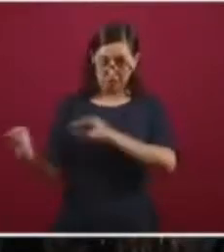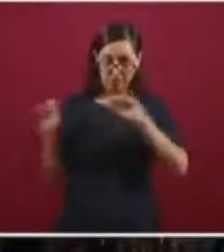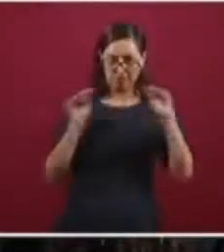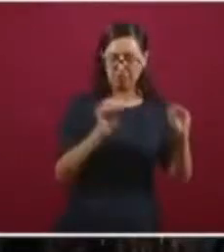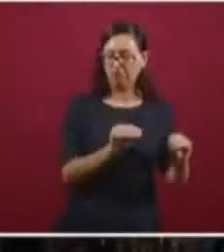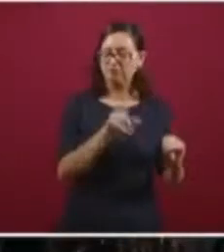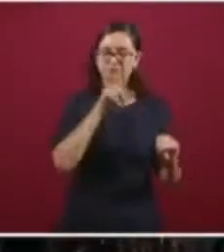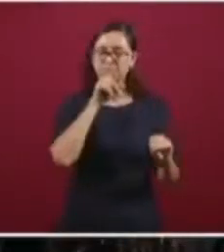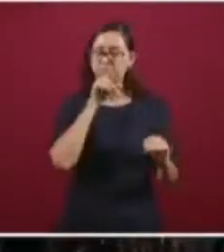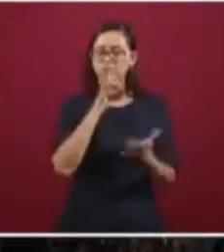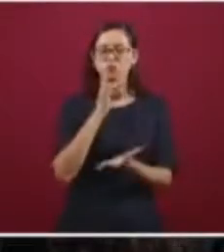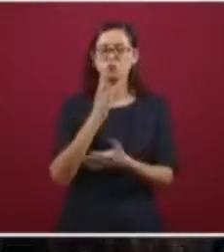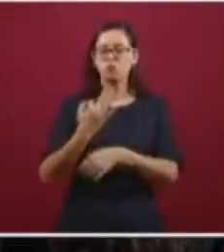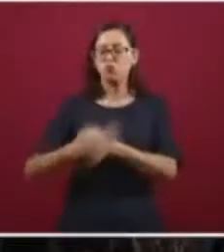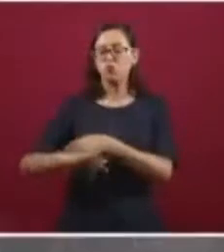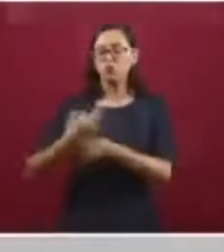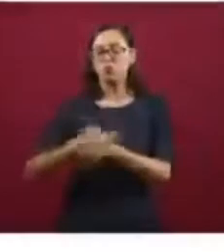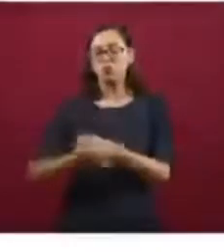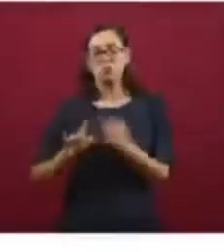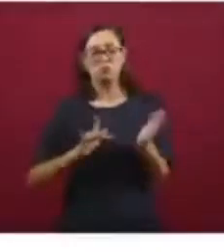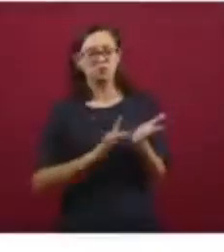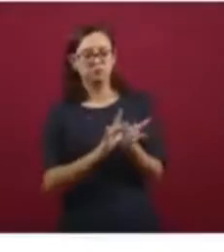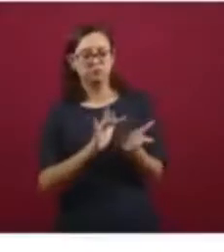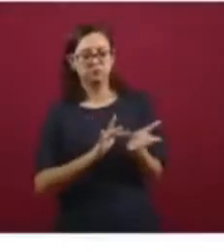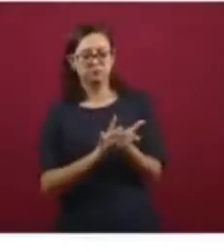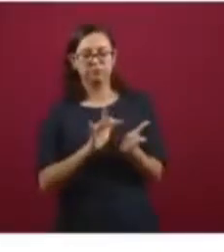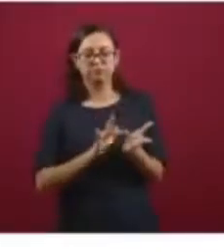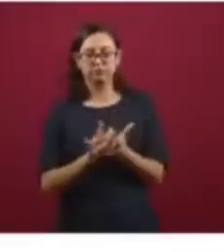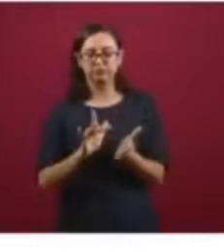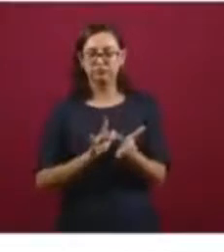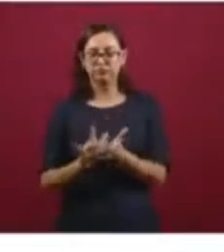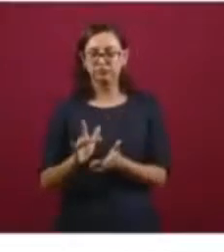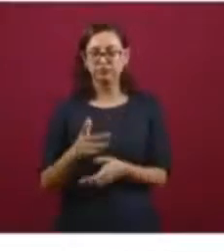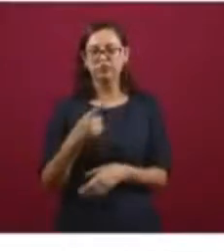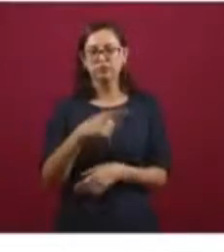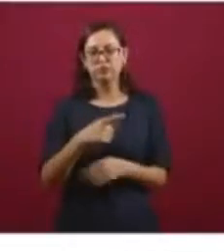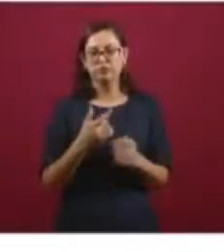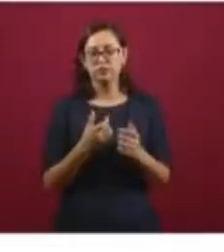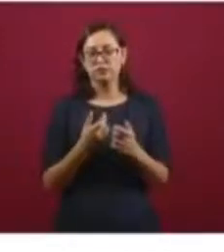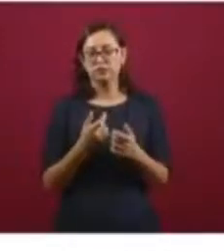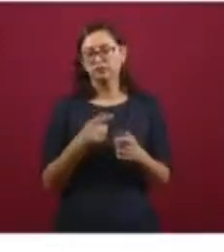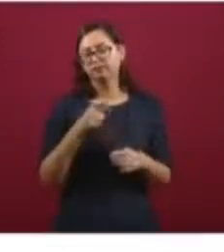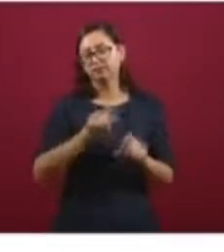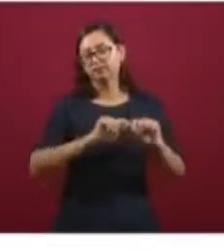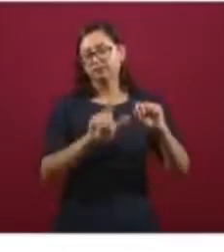Este apoyo es en tanto la Guardia Nacional logra tener sus propios efectivos para poder